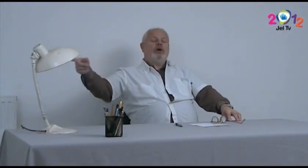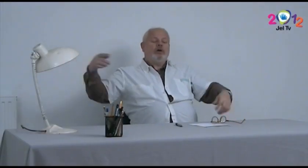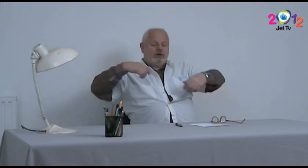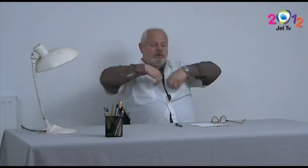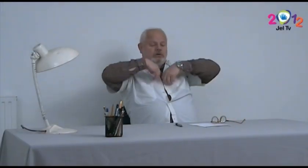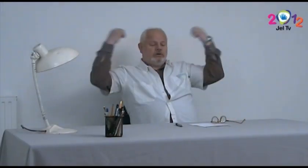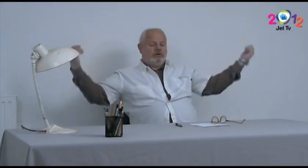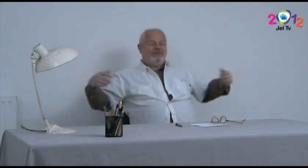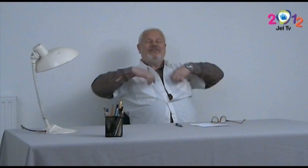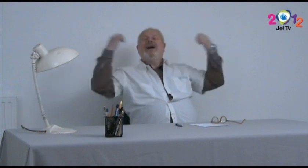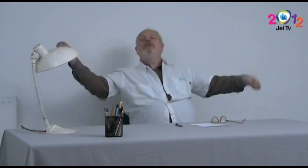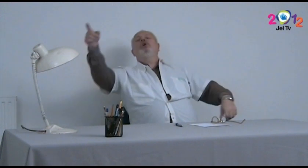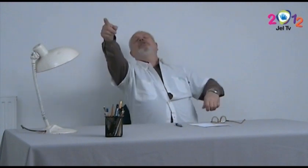Jó. Vetkõzz!